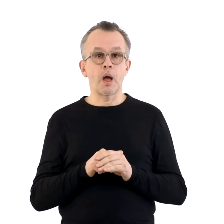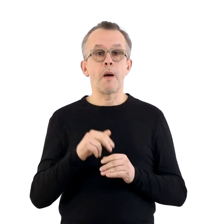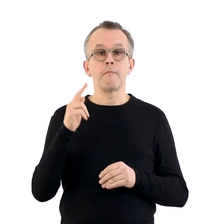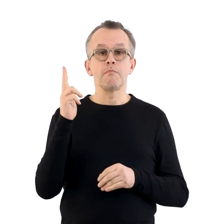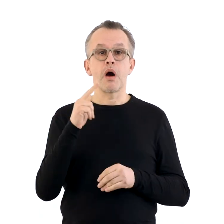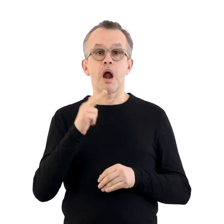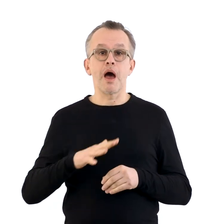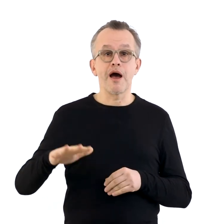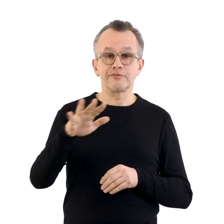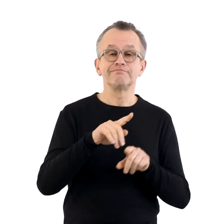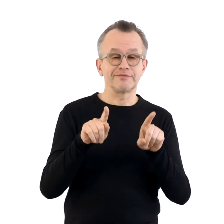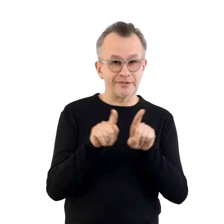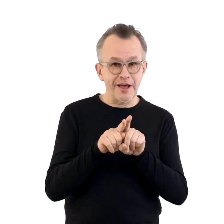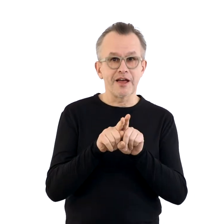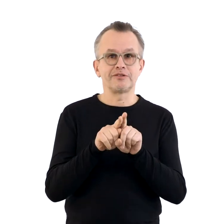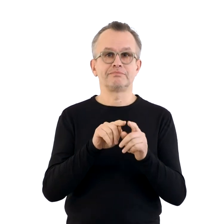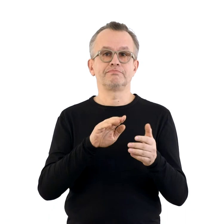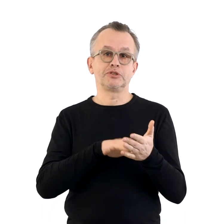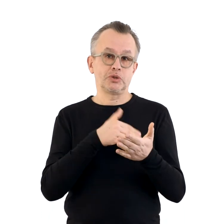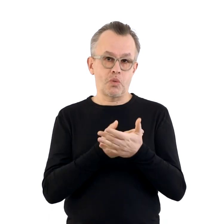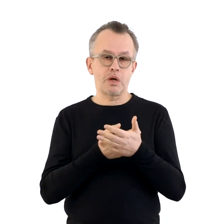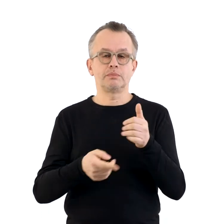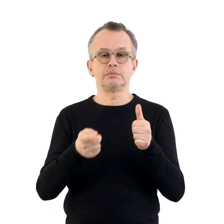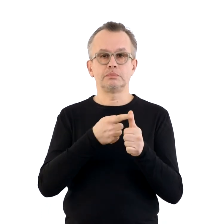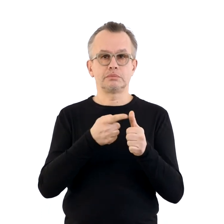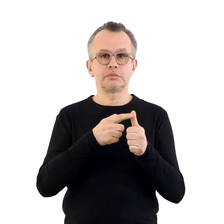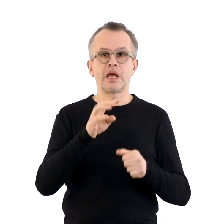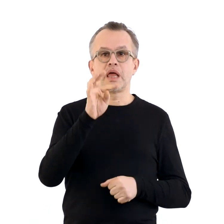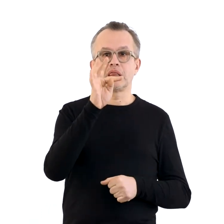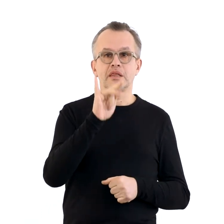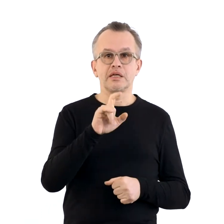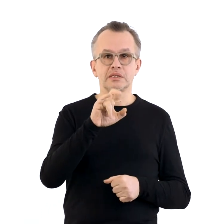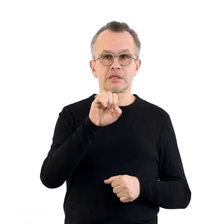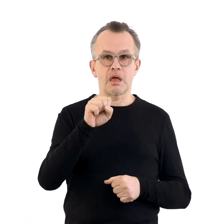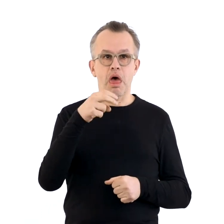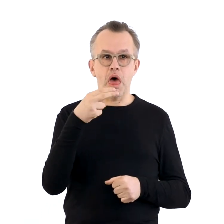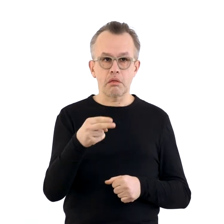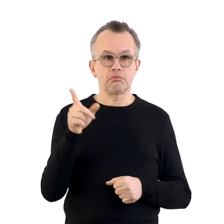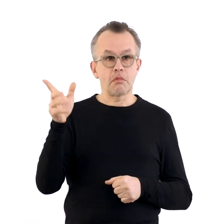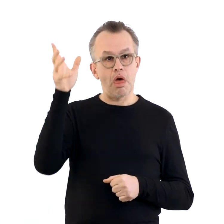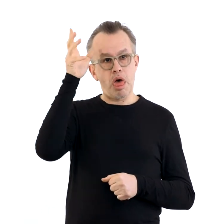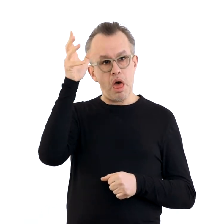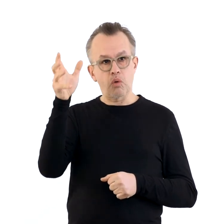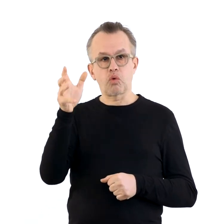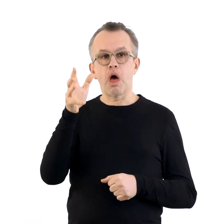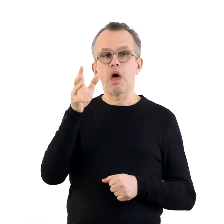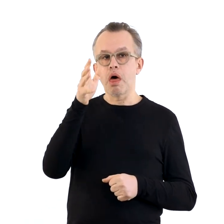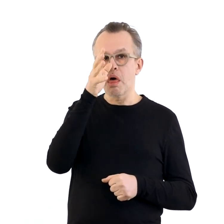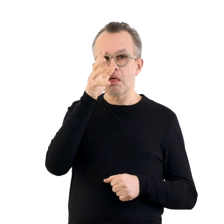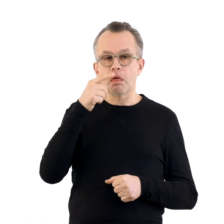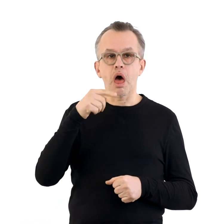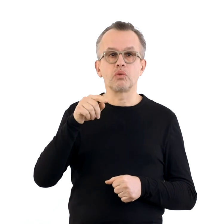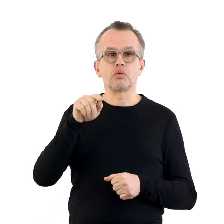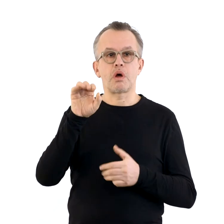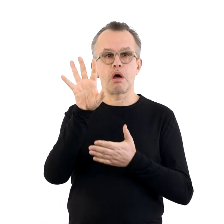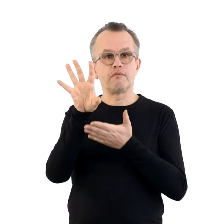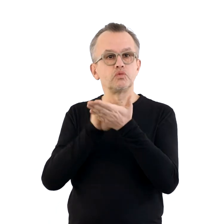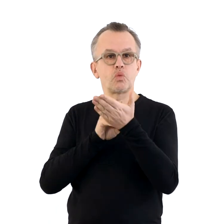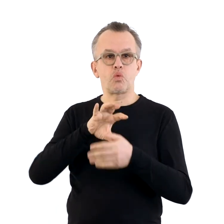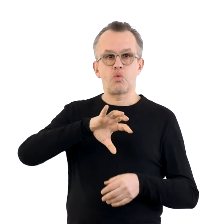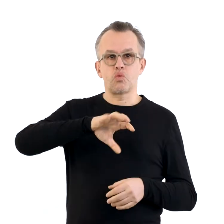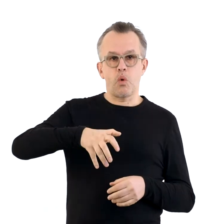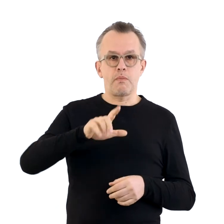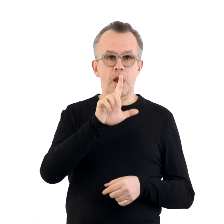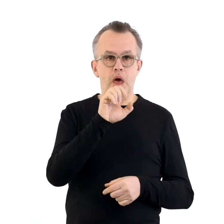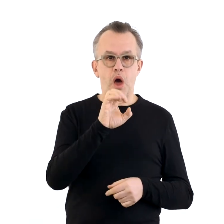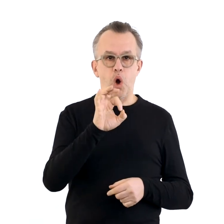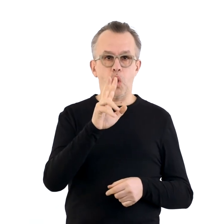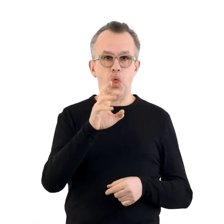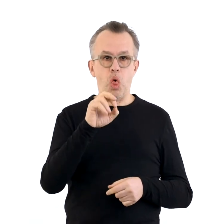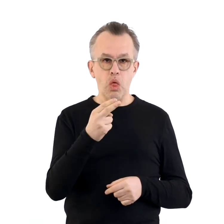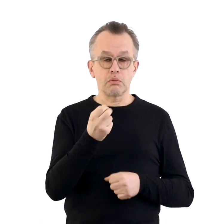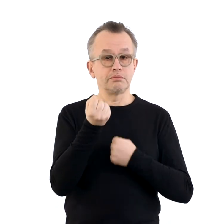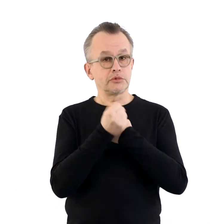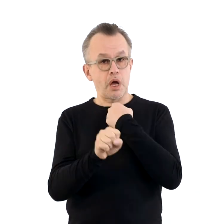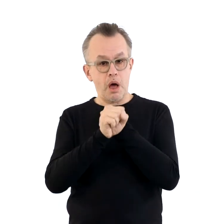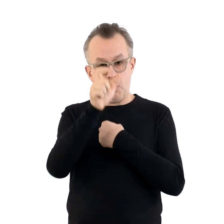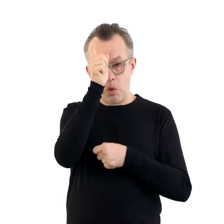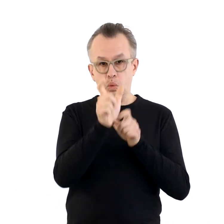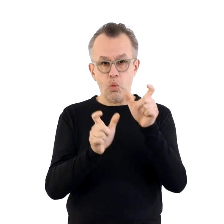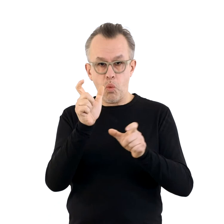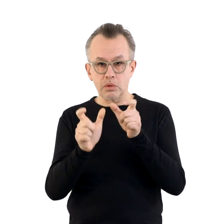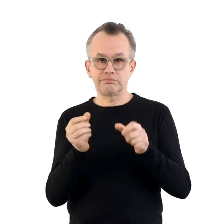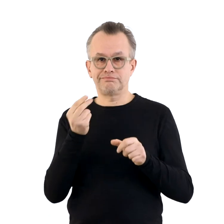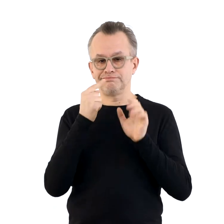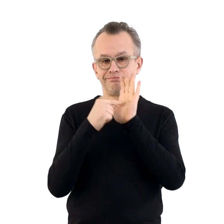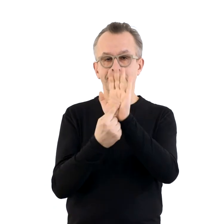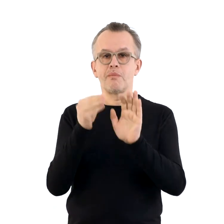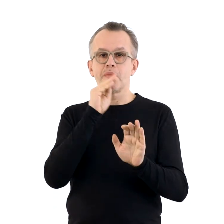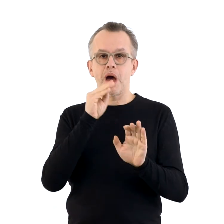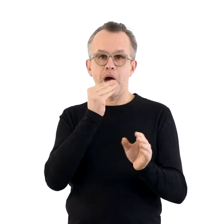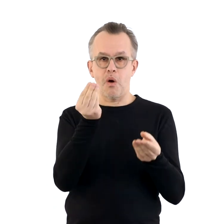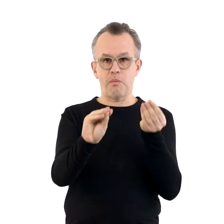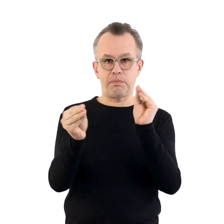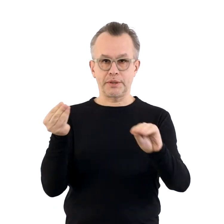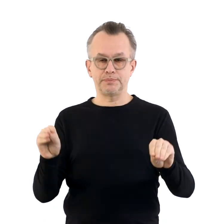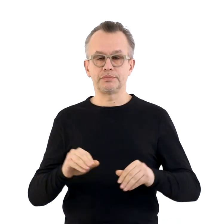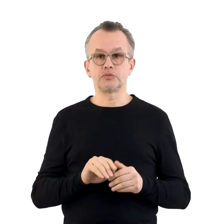jak i malarze, np. Tycjan, któremu przypisywana jest karykatura Grupy Laokoona, w której zamiast ludzi przedstawione są małpy,